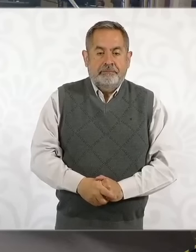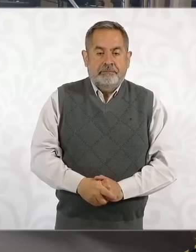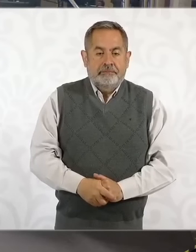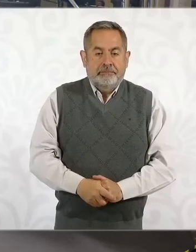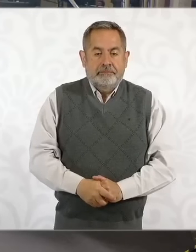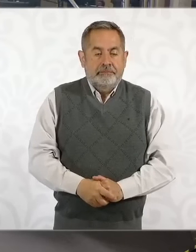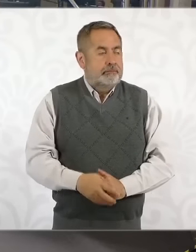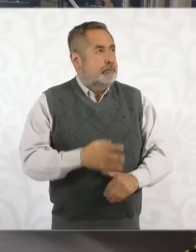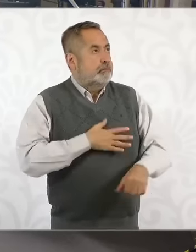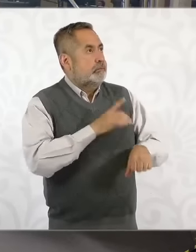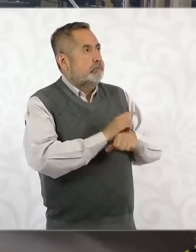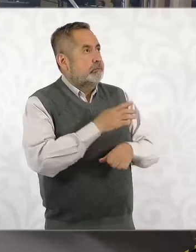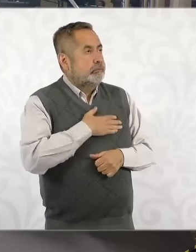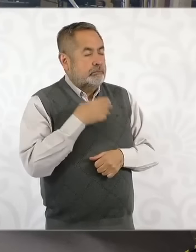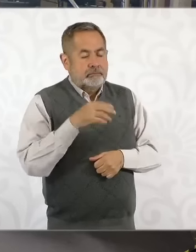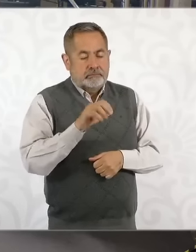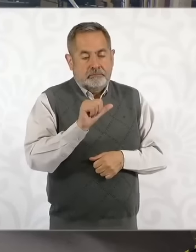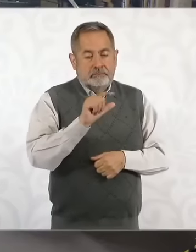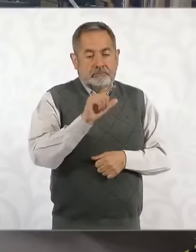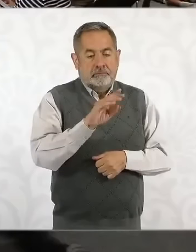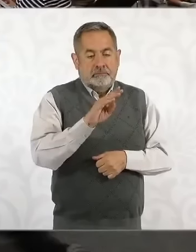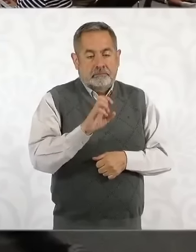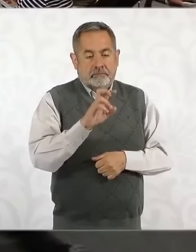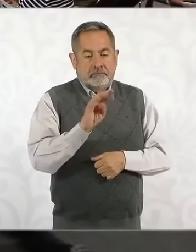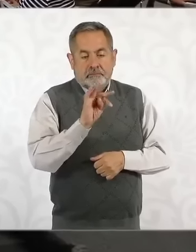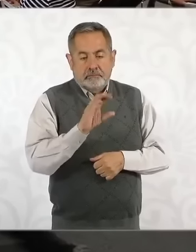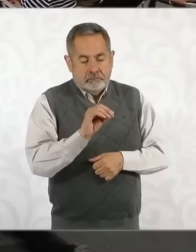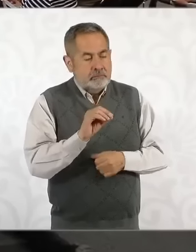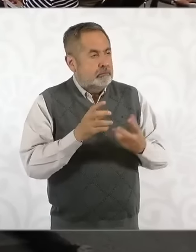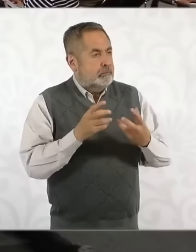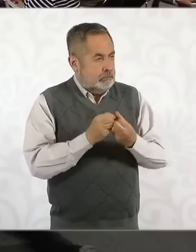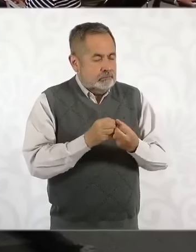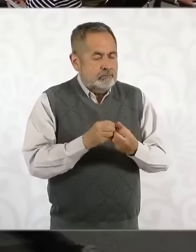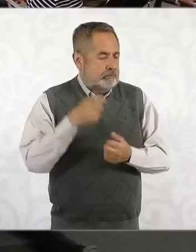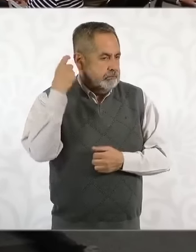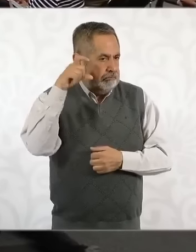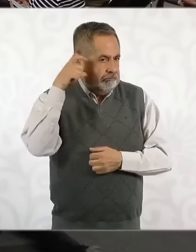Buenos días, Alberto Marruí Espinosa de esa hora AM Querétaro y 10 AM.mx.